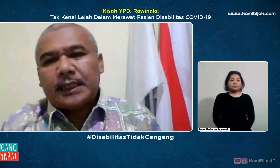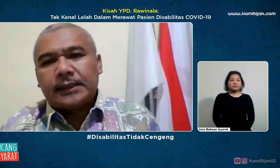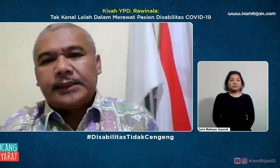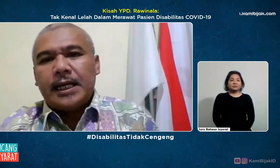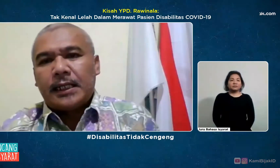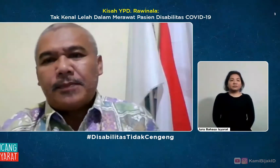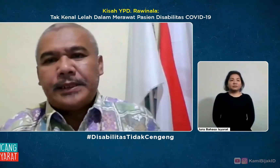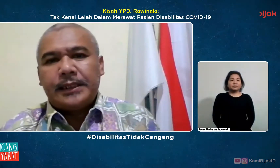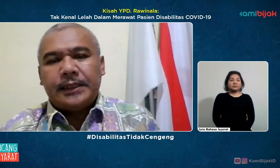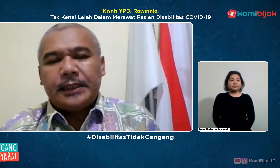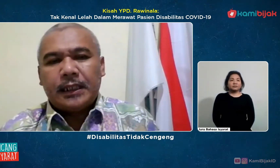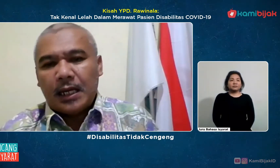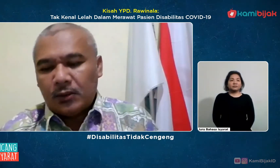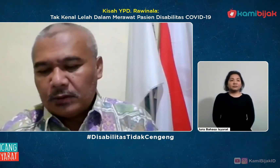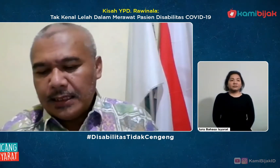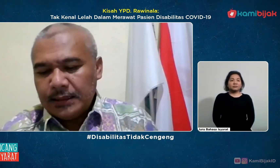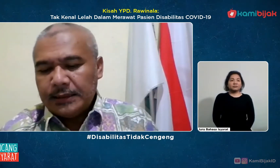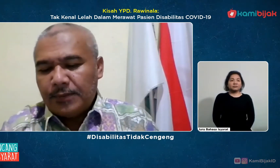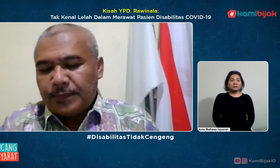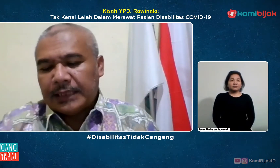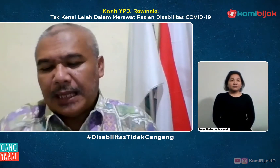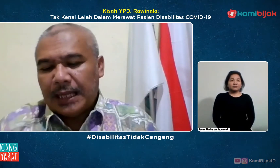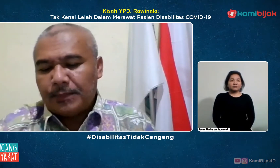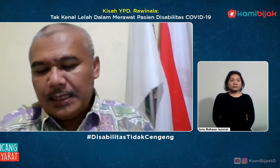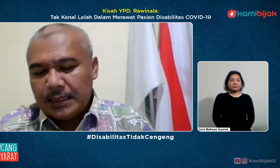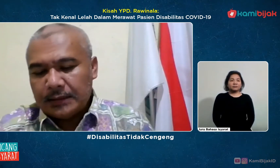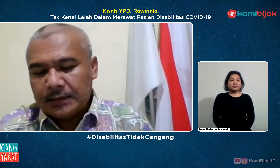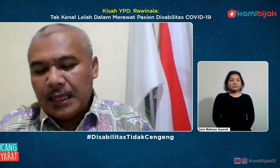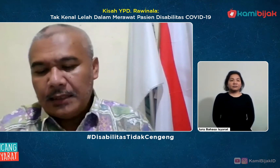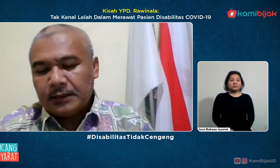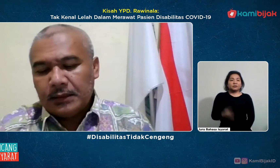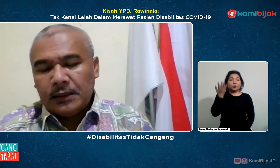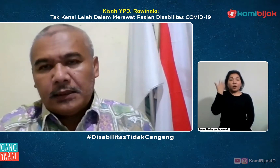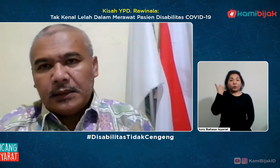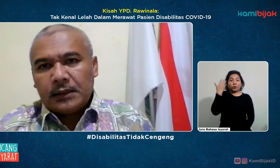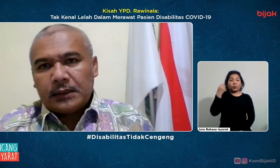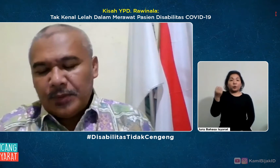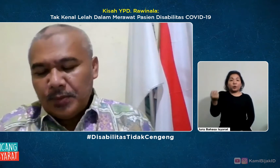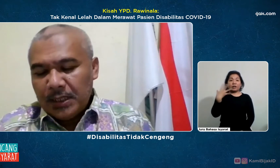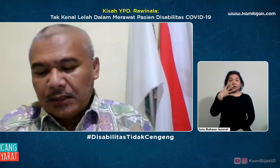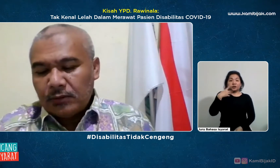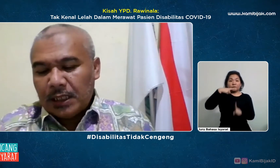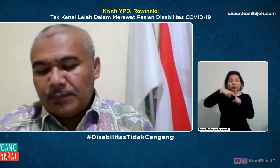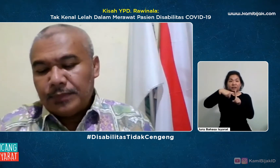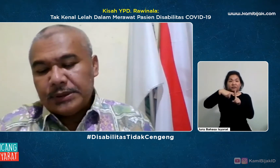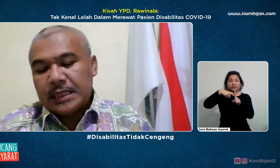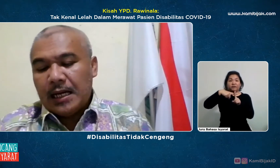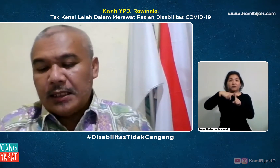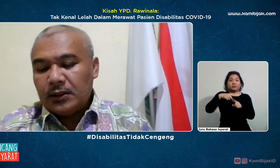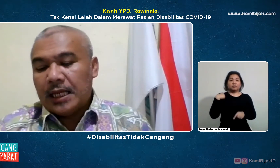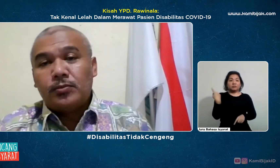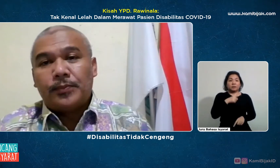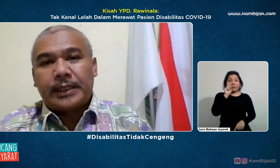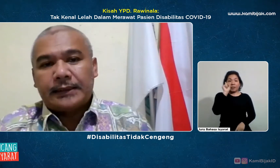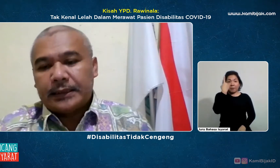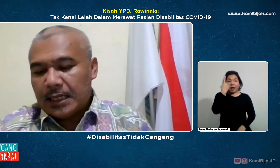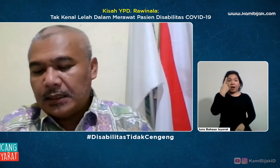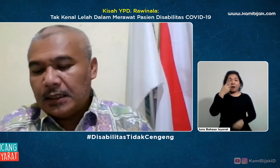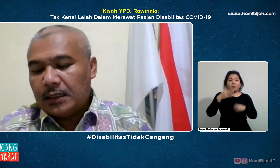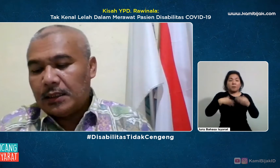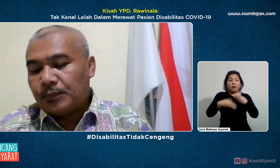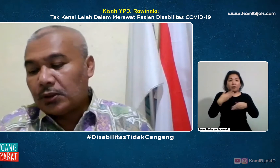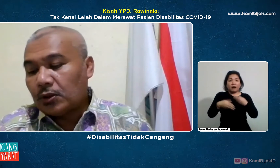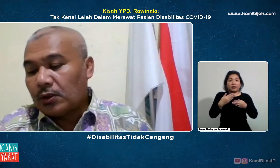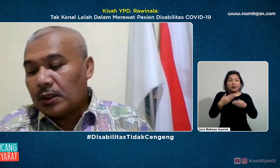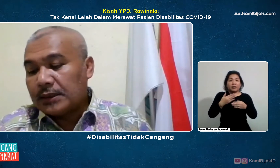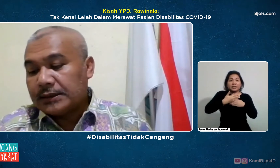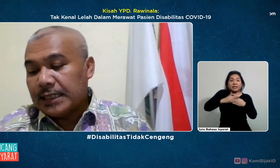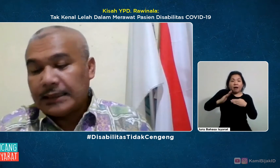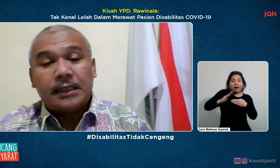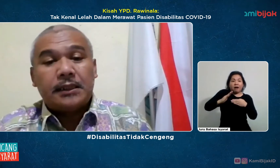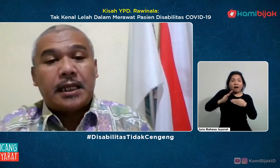Kami lakukan yang pertama adalah kami melakukan pencegahan untuk selalu memperhatikan protokol kesehatan